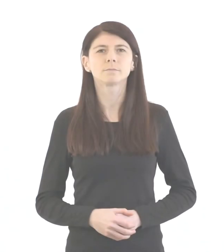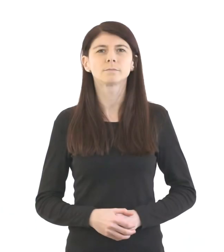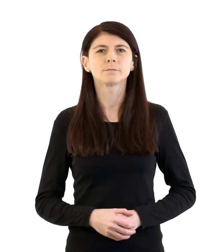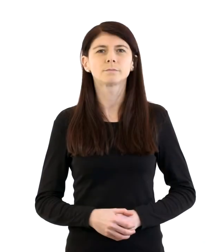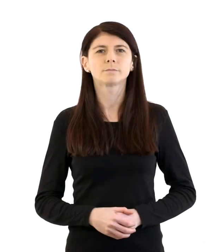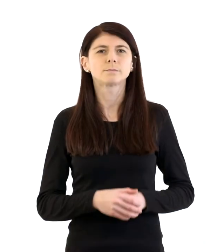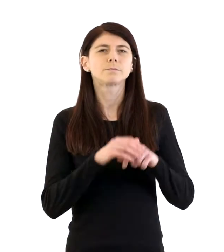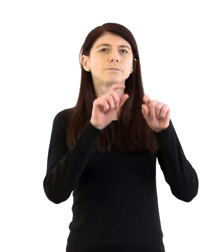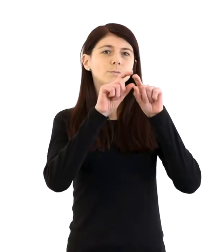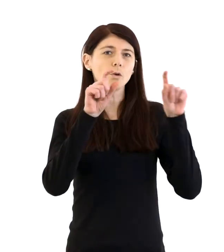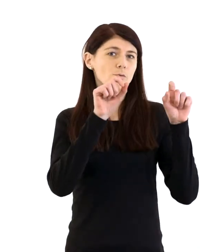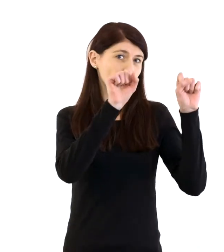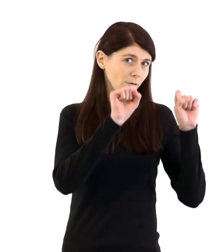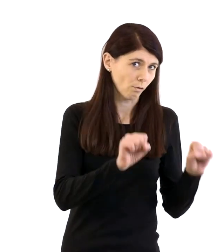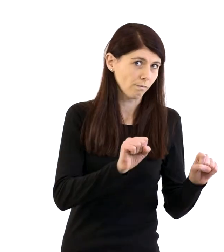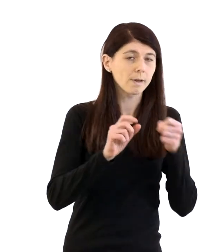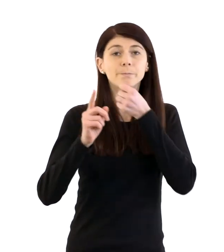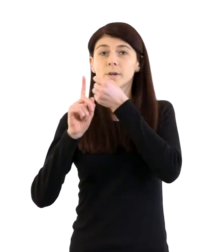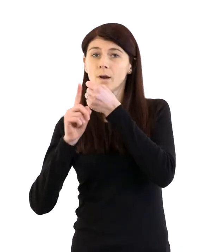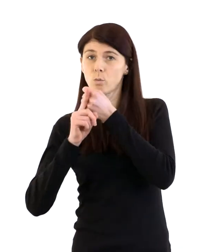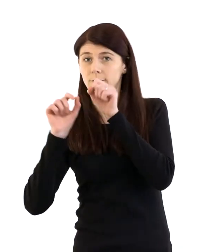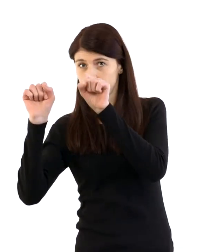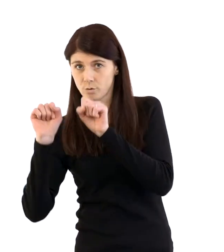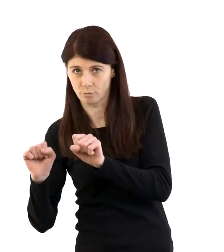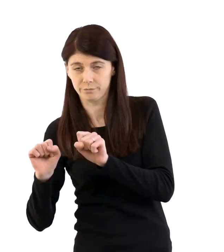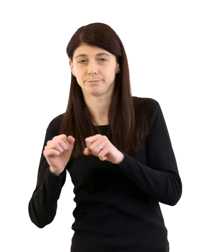Konto bankowe / rachunek bankowy